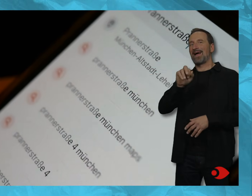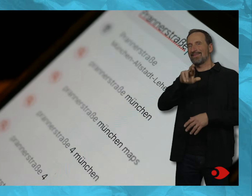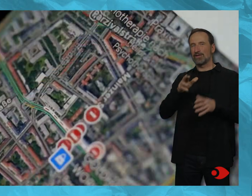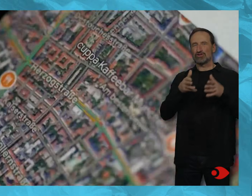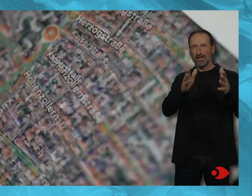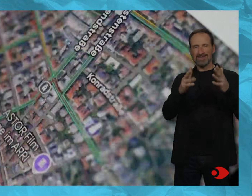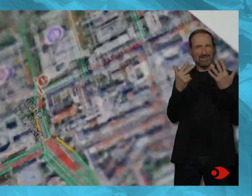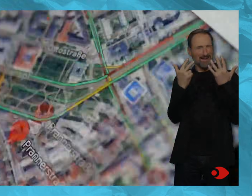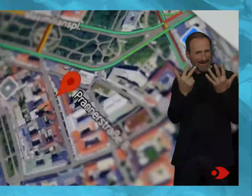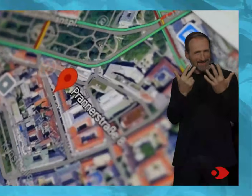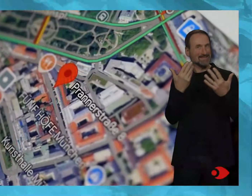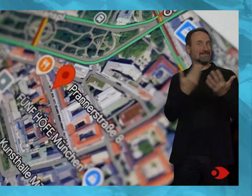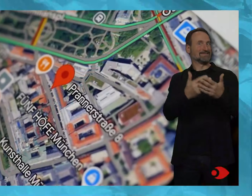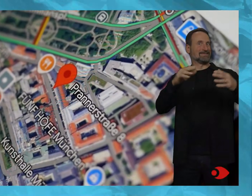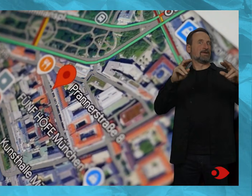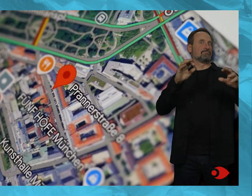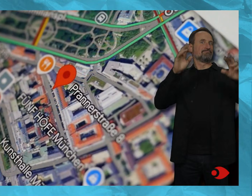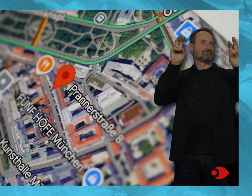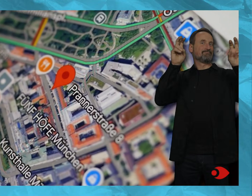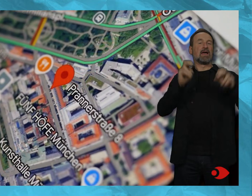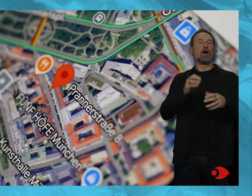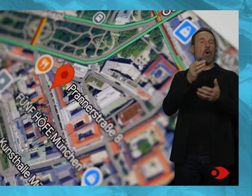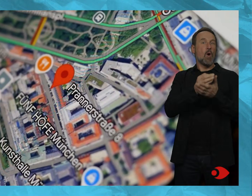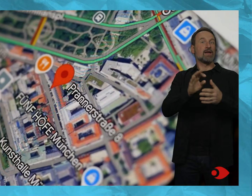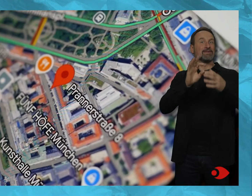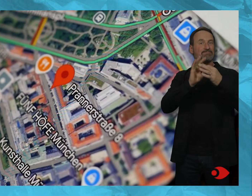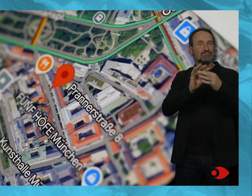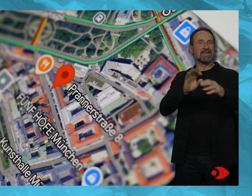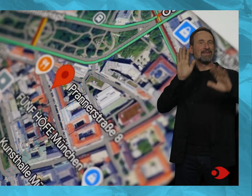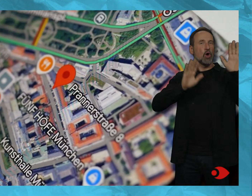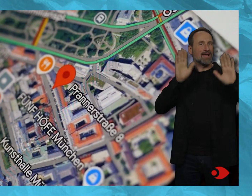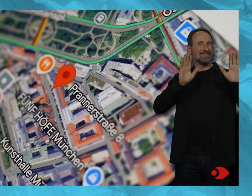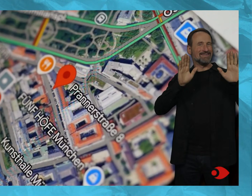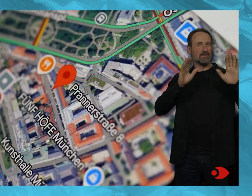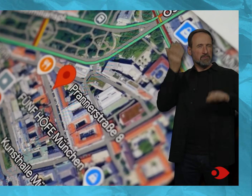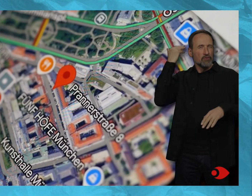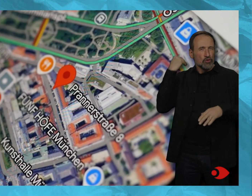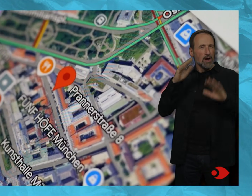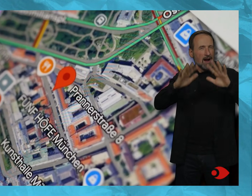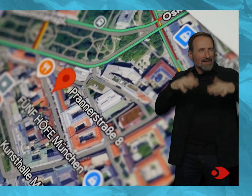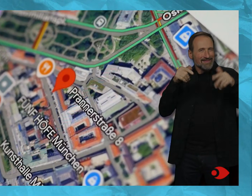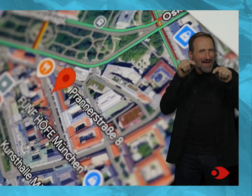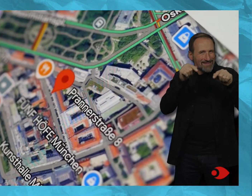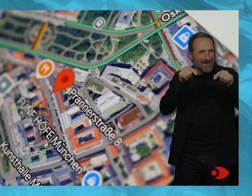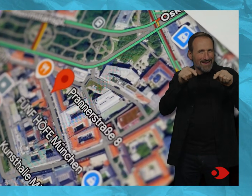Volltreffer: Prannerstraße 8. Dort ist der sog. Ort der Demokratie, der ehemalige Sitz des Landtags.